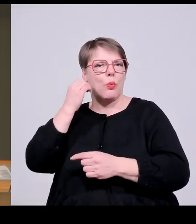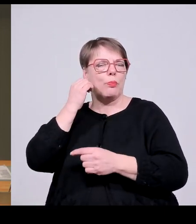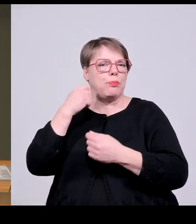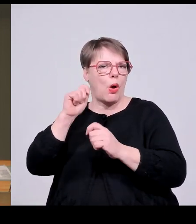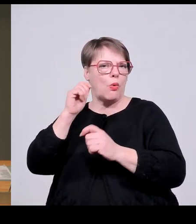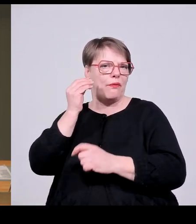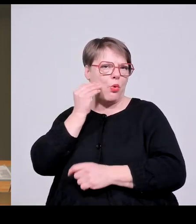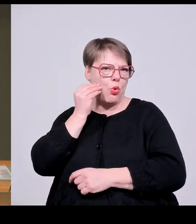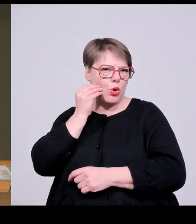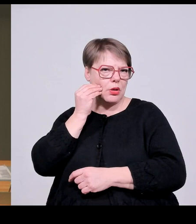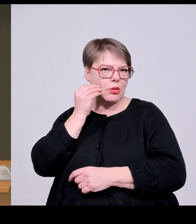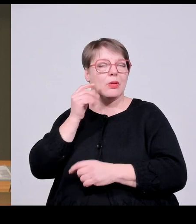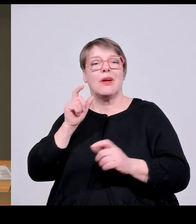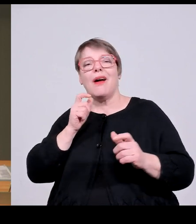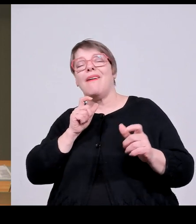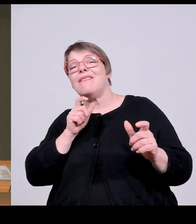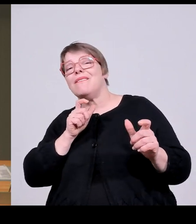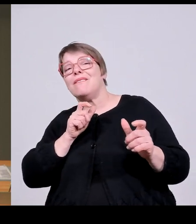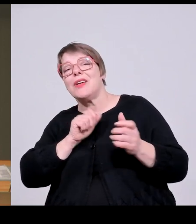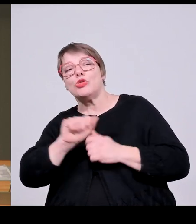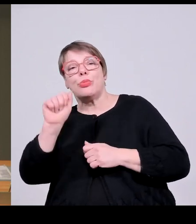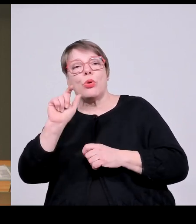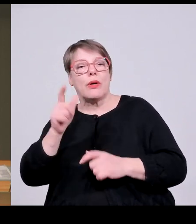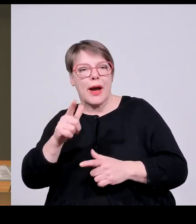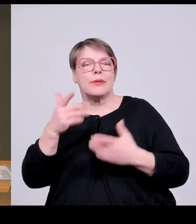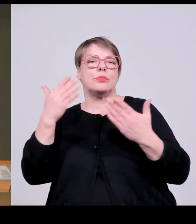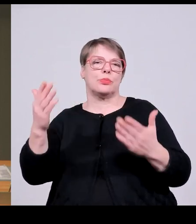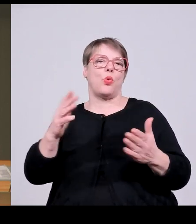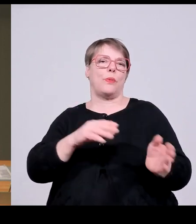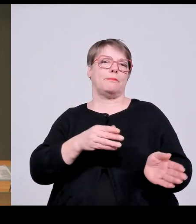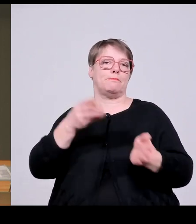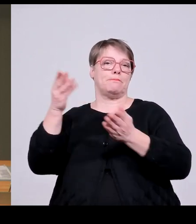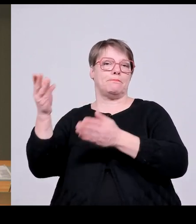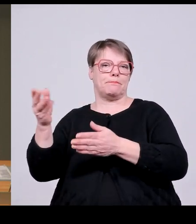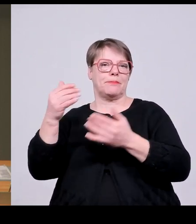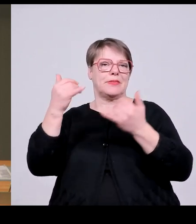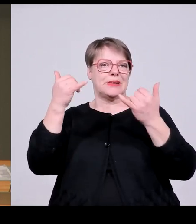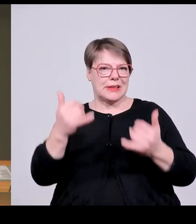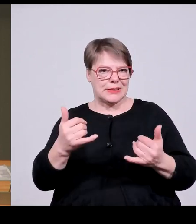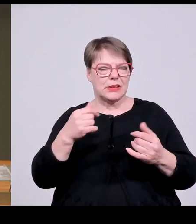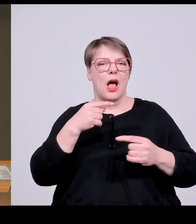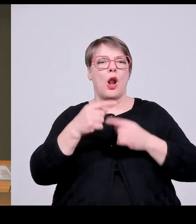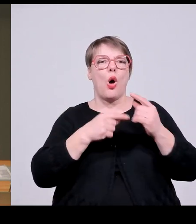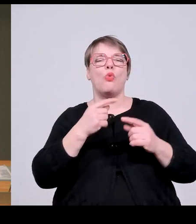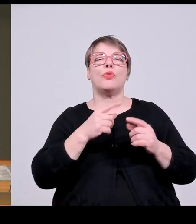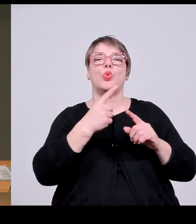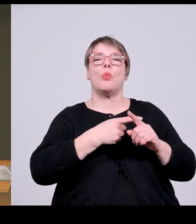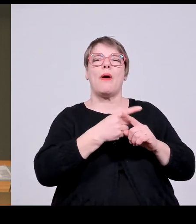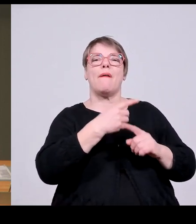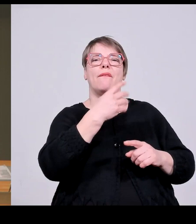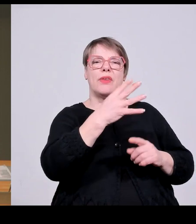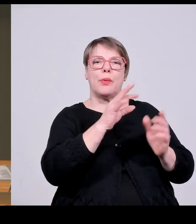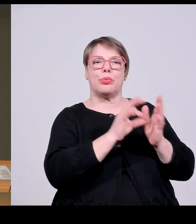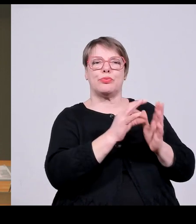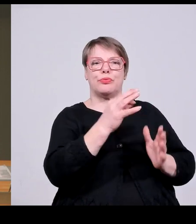von Gesundheitsfachberufsausbildung- en. Der Dringlichkeit haben Sie bereits eingangs zugestimmt. Ich eröffne die zweite Lesung des Gesetzesantra.